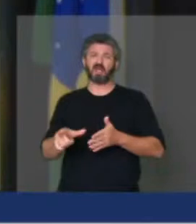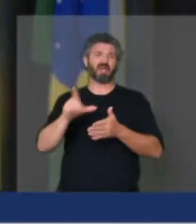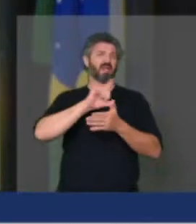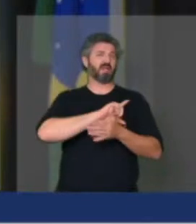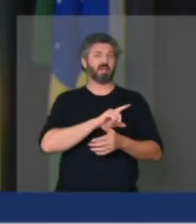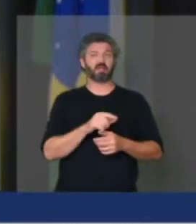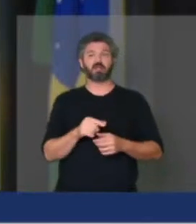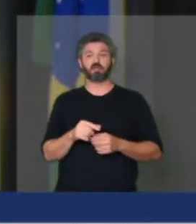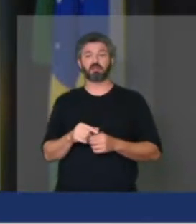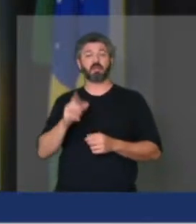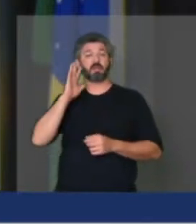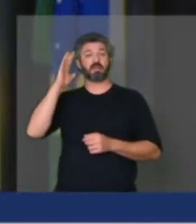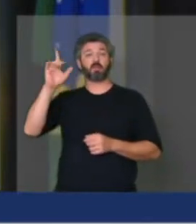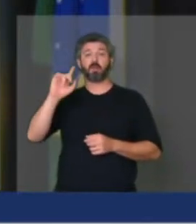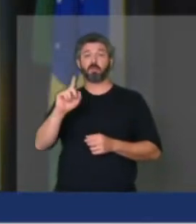SERIA CHAMADO A SER MINISTRO